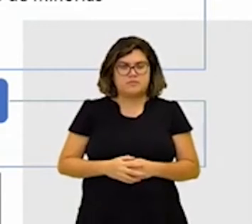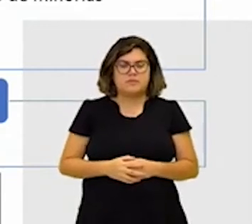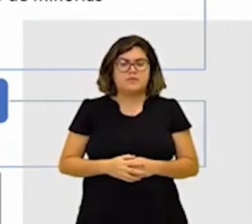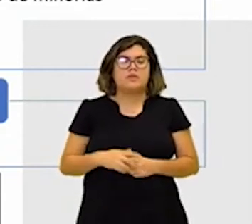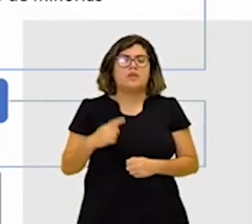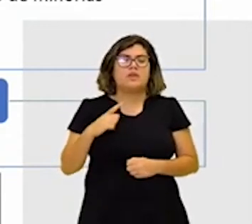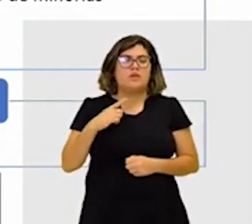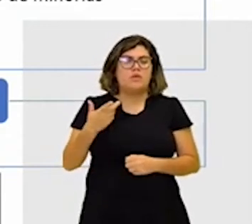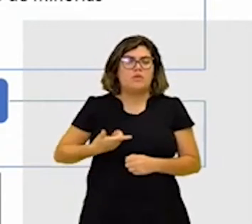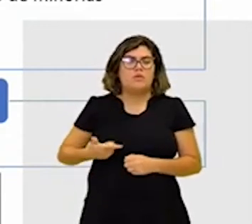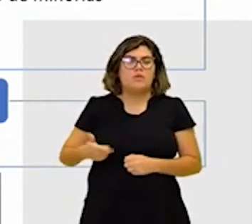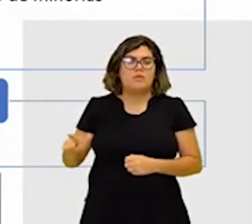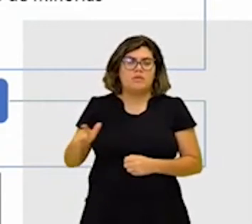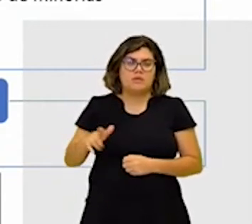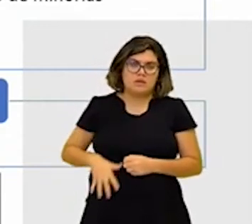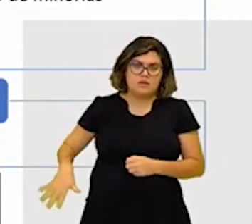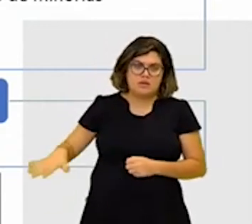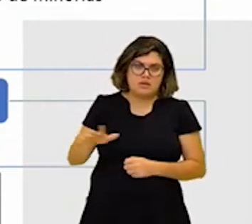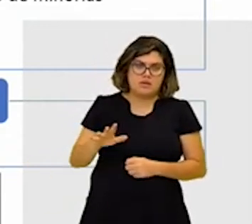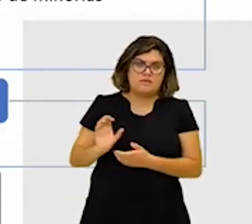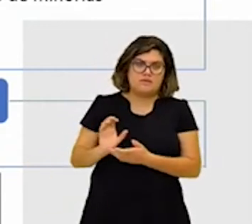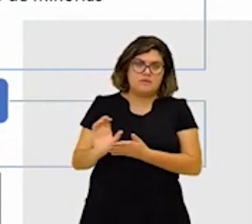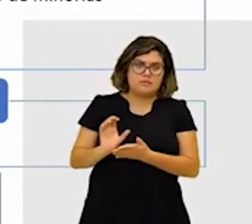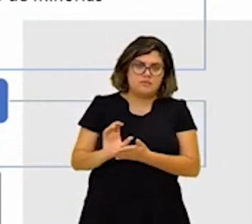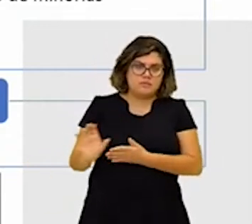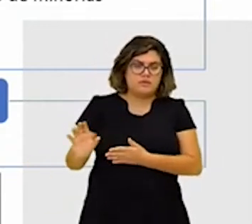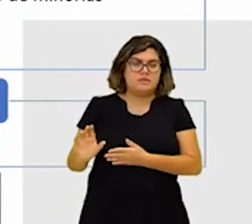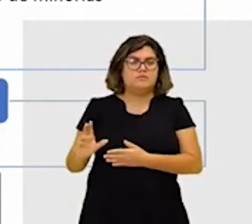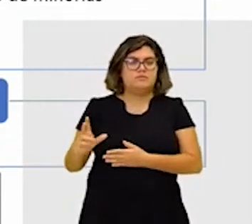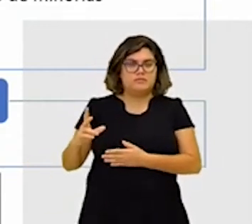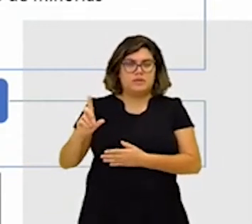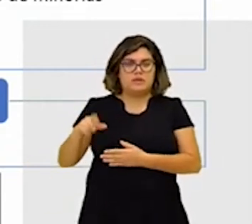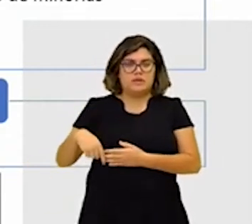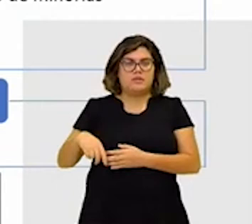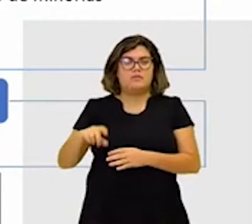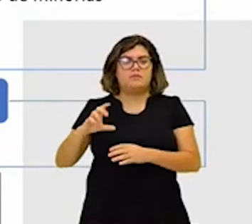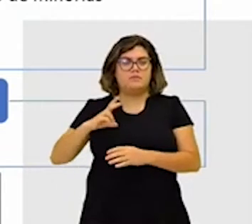financiamento partidário que é o financiamento privado quanto aos recursos privados nós não